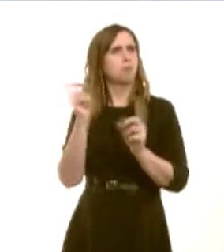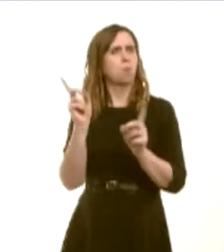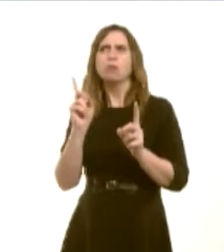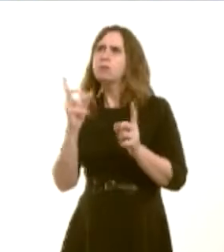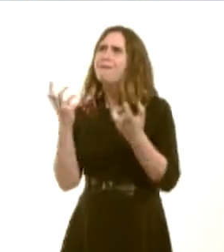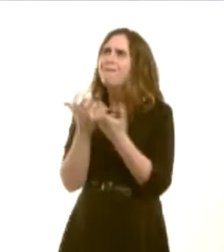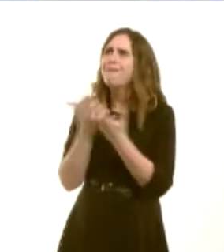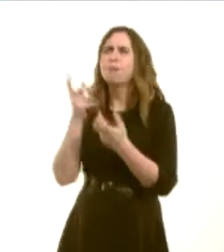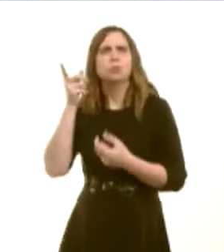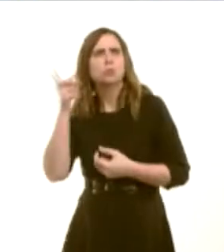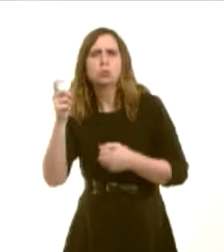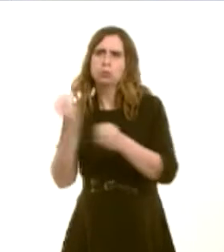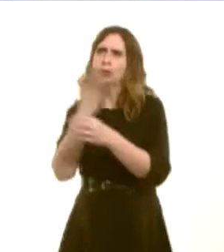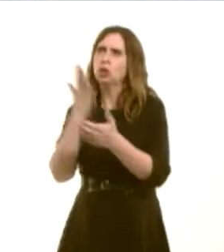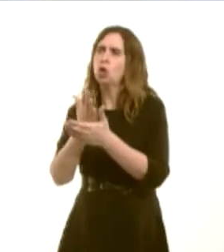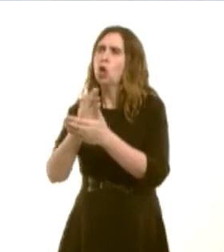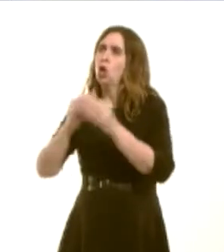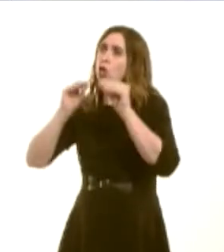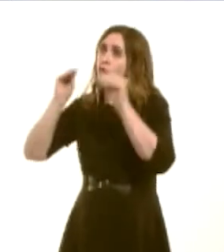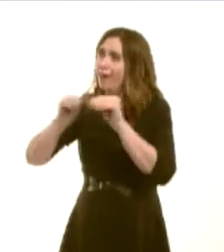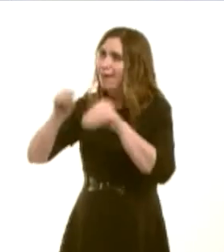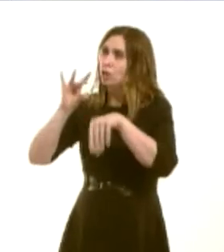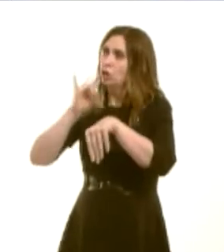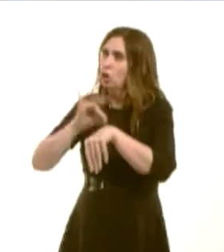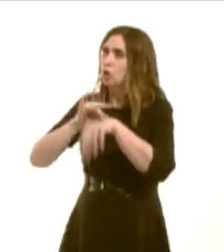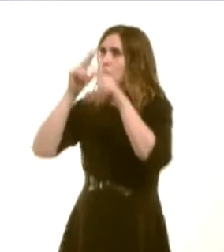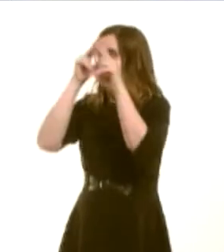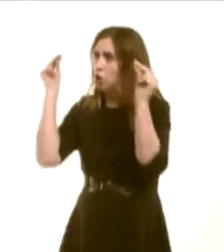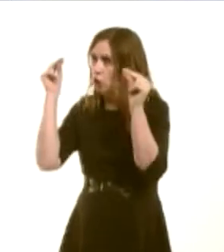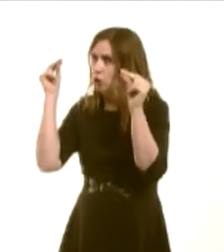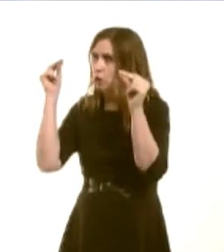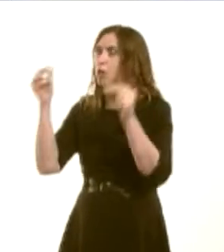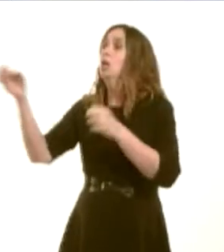eu hyfforddi aíu recriwtio, ond hefyd yn cael eu cadw, er mwyn sicrhau bod yna lai